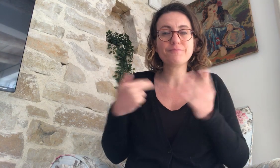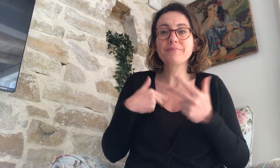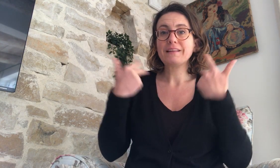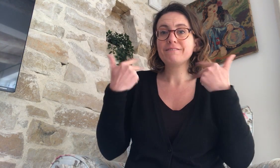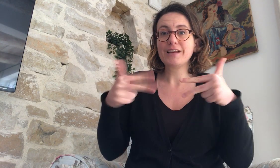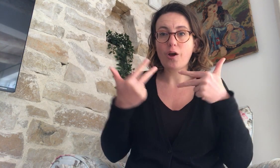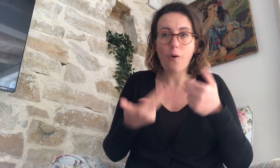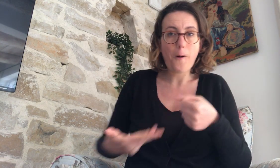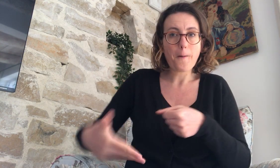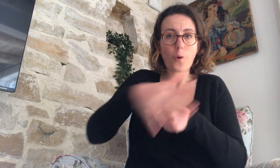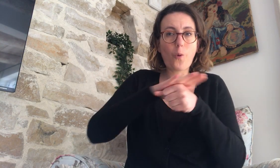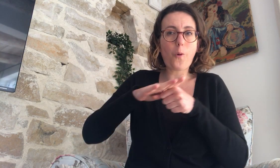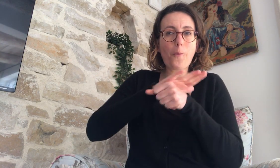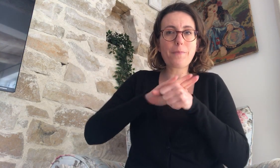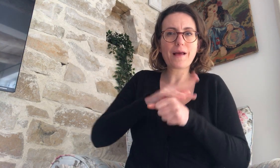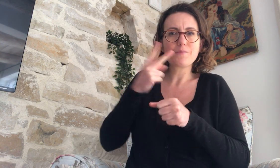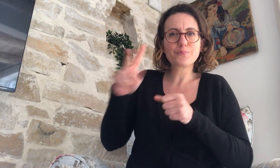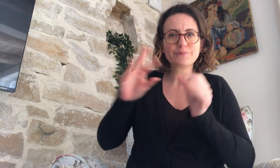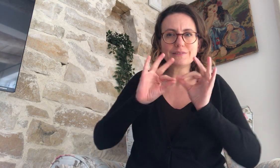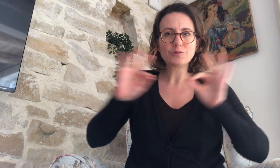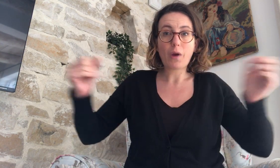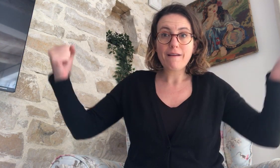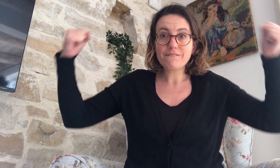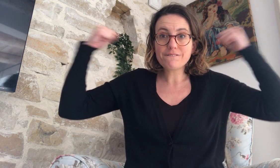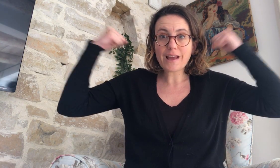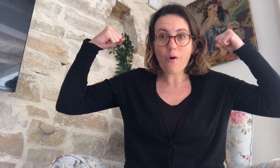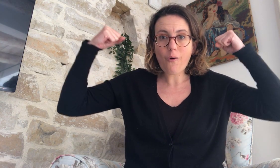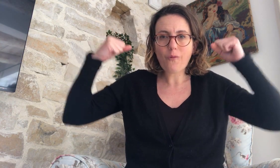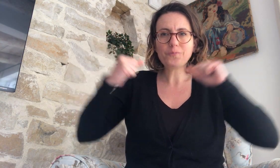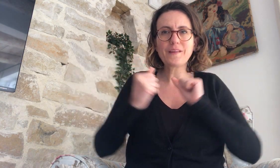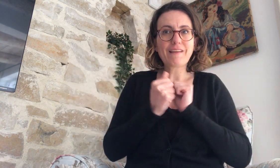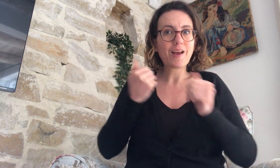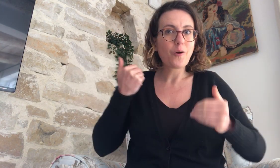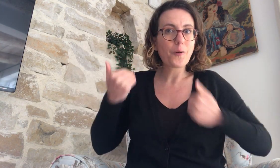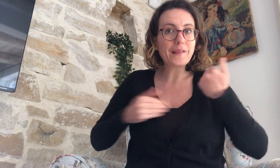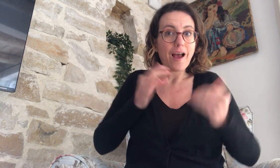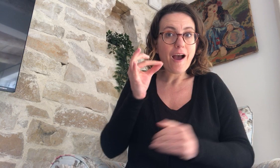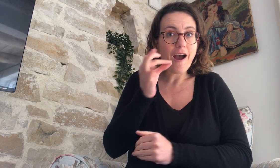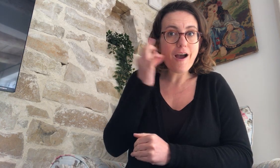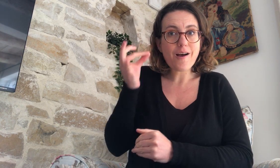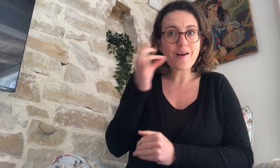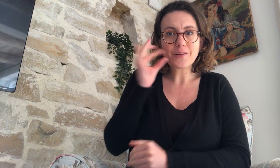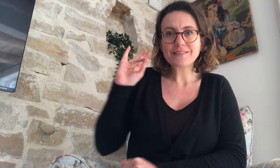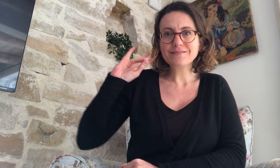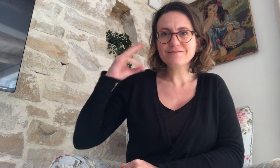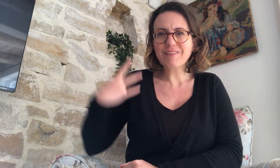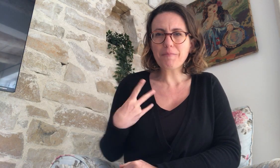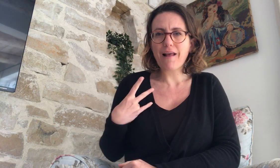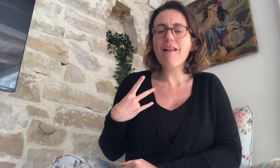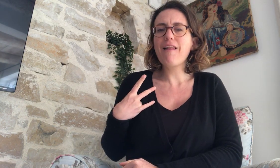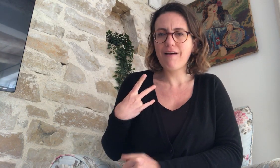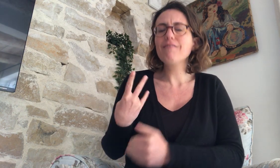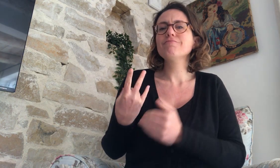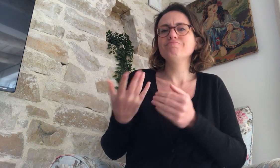la vidéo intégrale du livre "Viggo", avec les comédiens Anthony Guyon et Isabelle Voizeux.